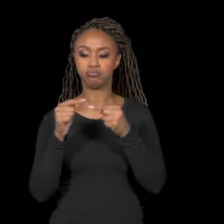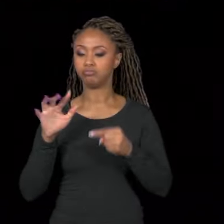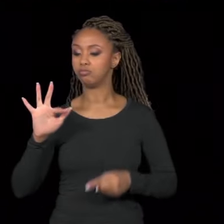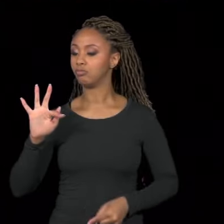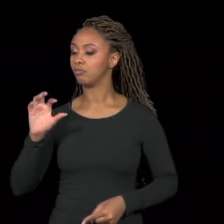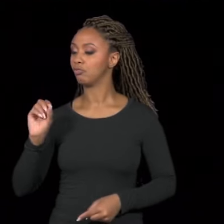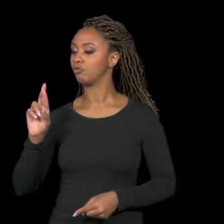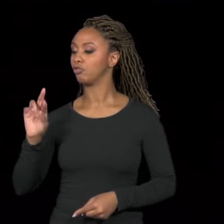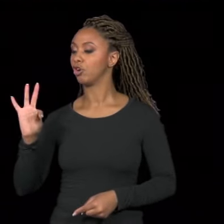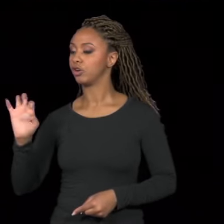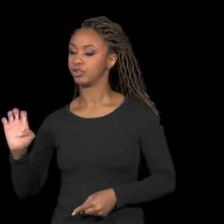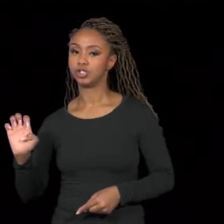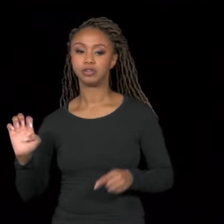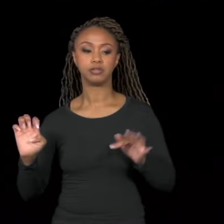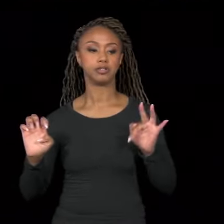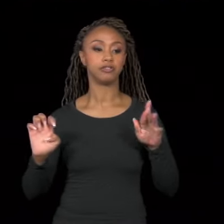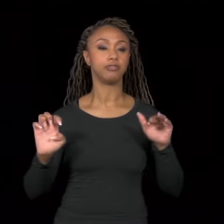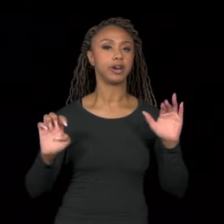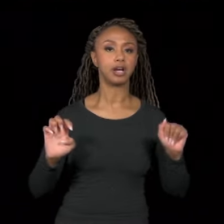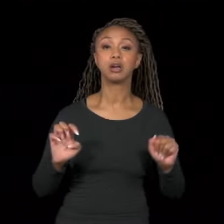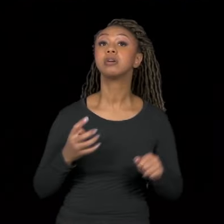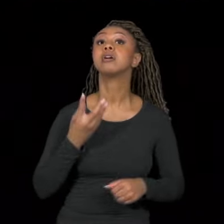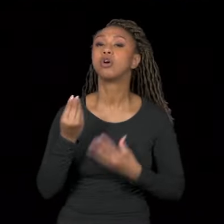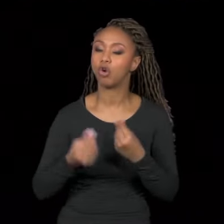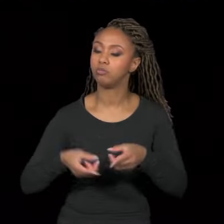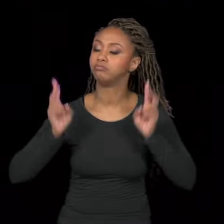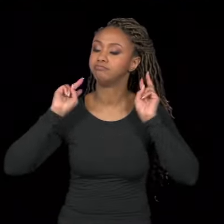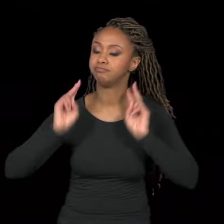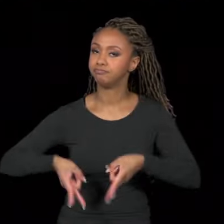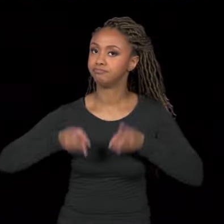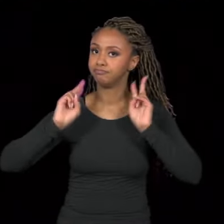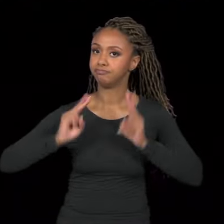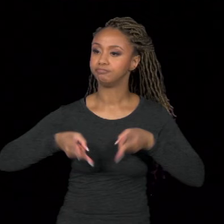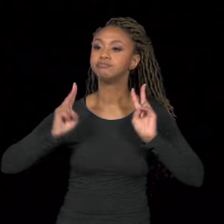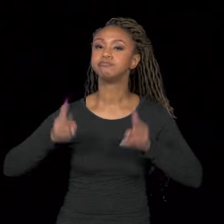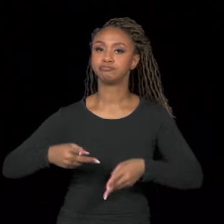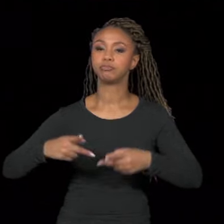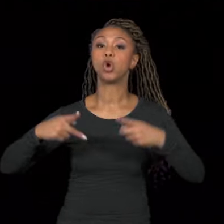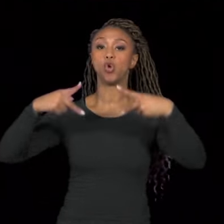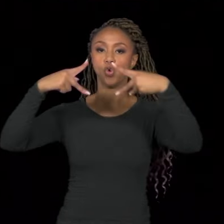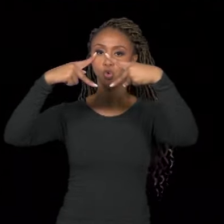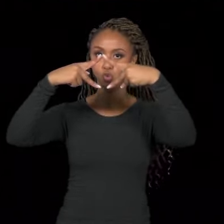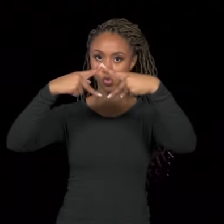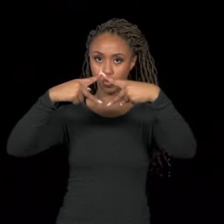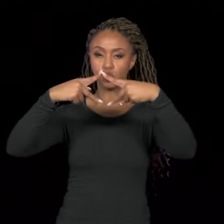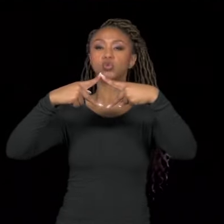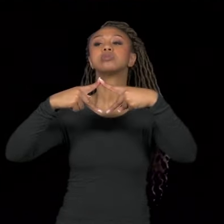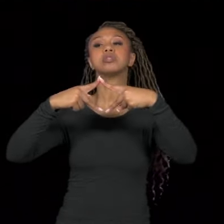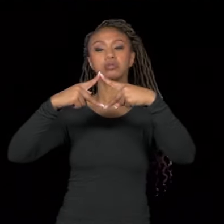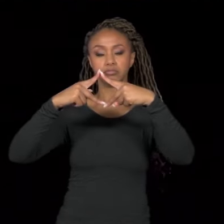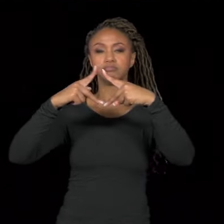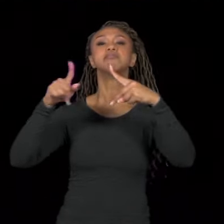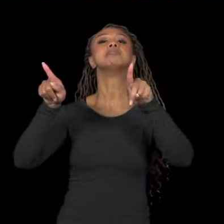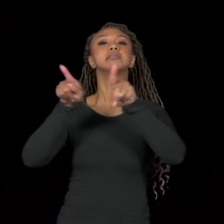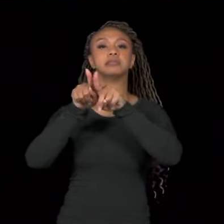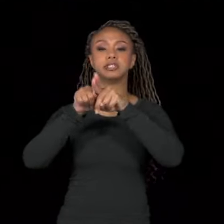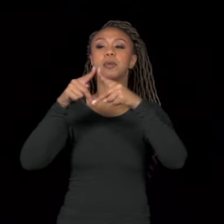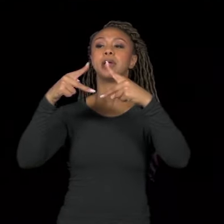FEITO SEMPRE TAMBÉM REPRESENTADO COM UM LOSANGO, TAMBÉM COM DUAS LINHAS, TÁ? E AÍ, VOCÊS VÃO